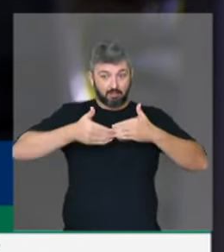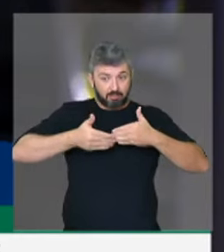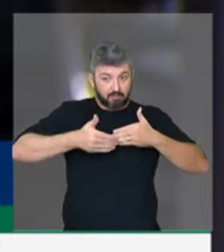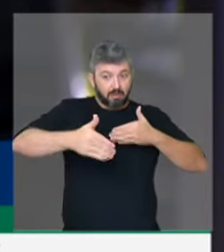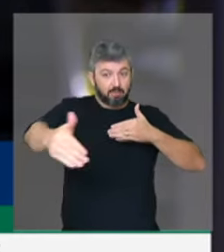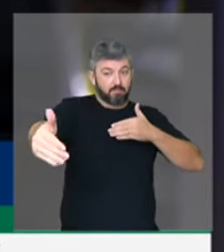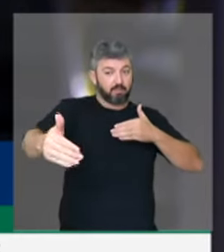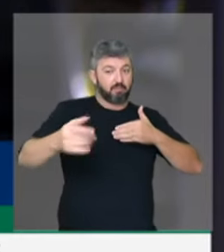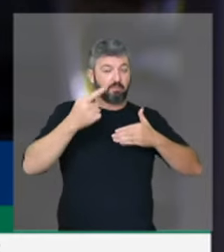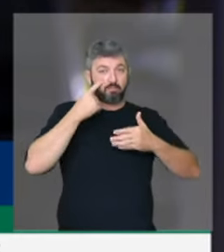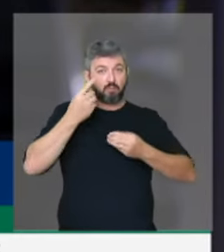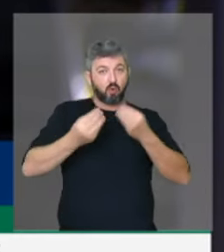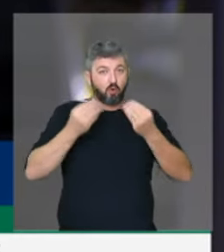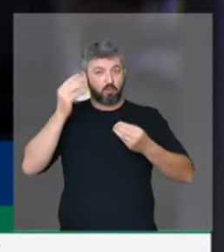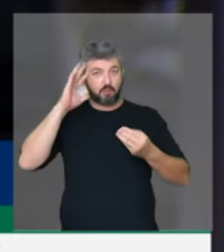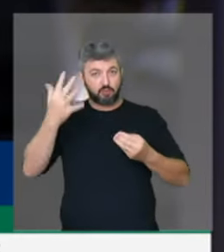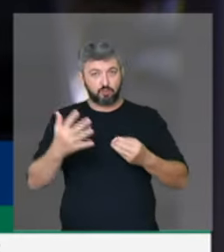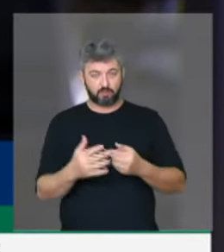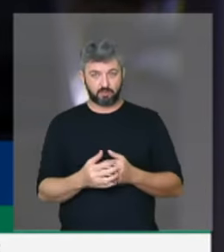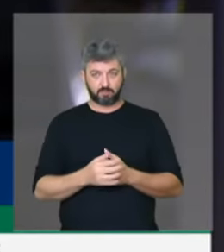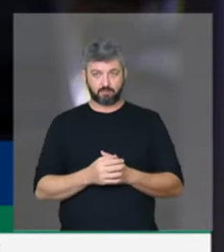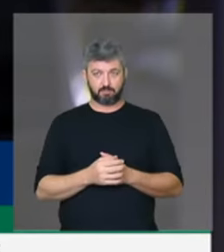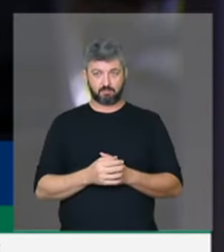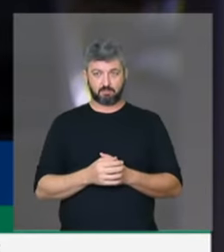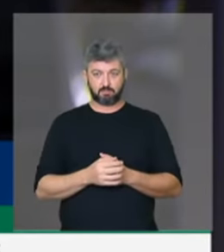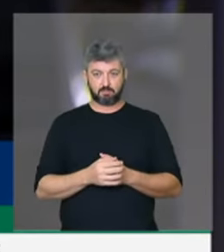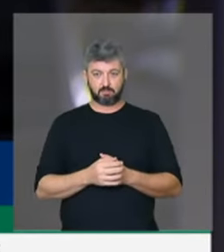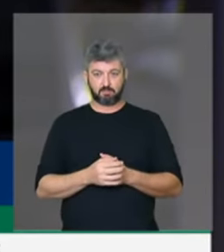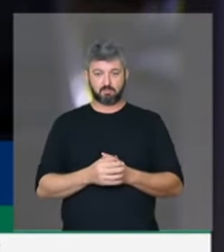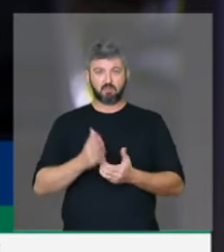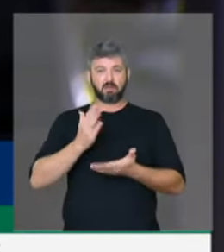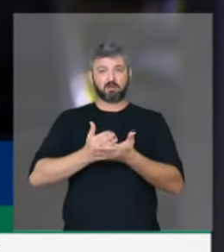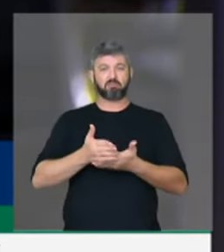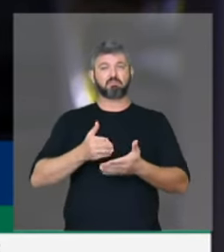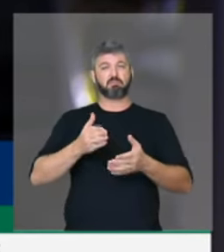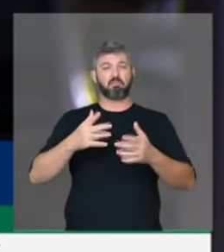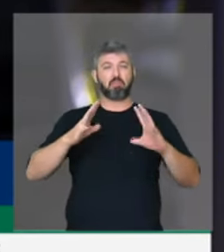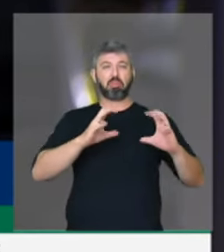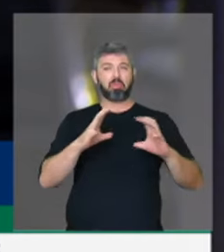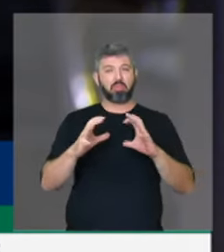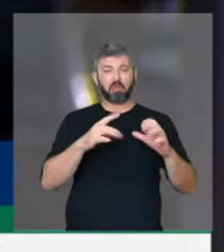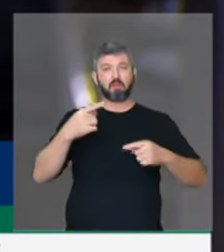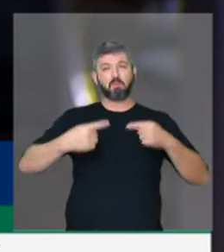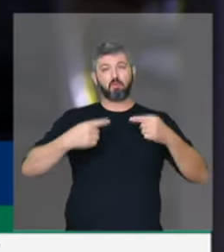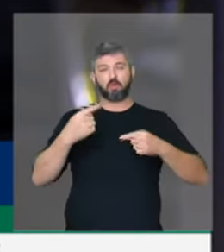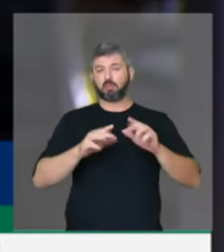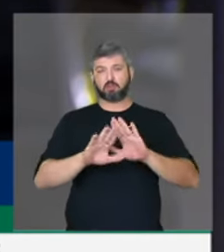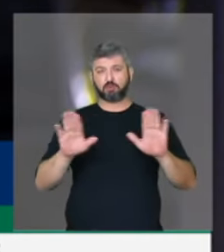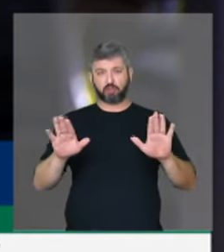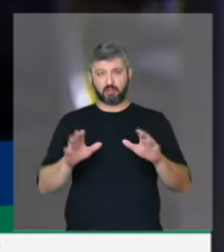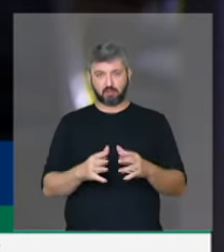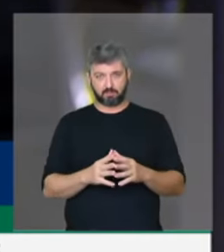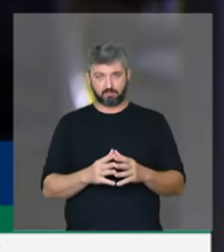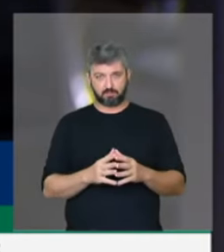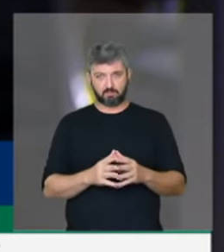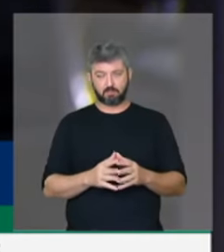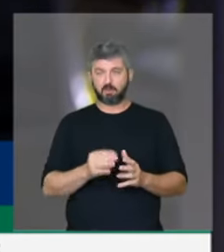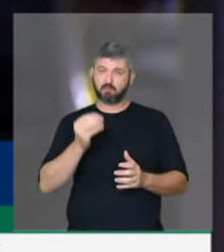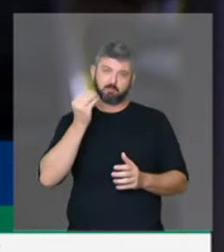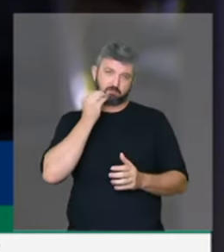DAQUI PARA FRENTE COM O FIM DA POLITIZAÇÃO DESSE TEMA. . É ÓBVIO QUE HÁ DIFERENTES ABORDAGENS-- [SOA A CAMPAINHA]. SOBRE COMO